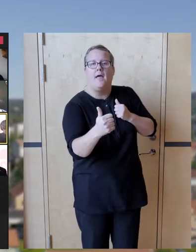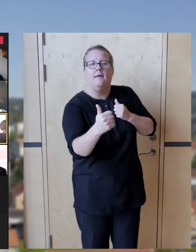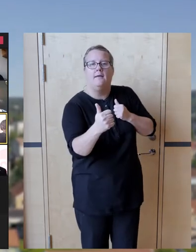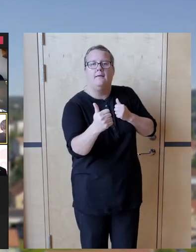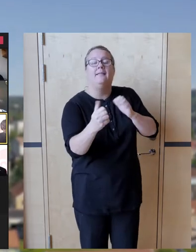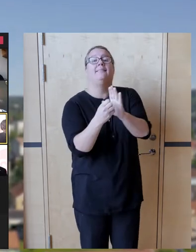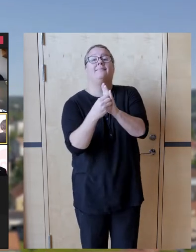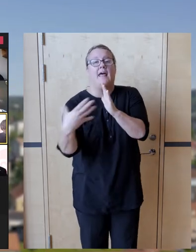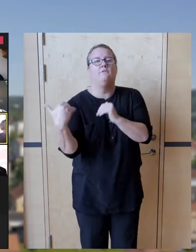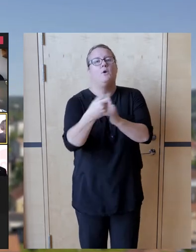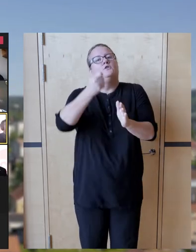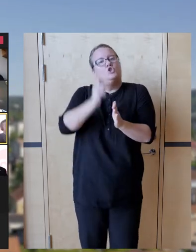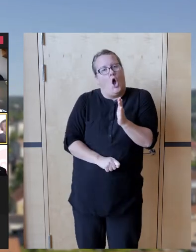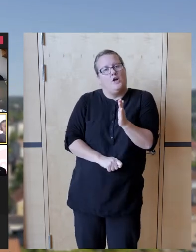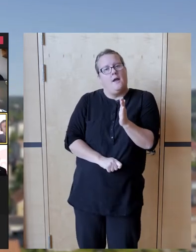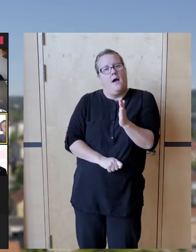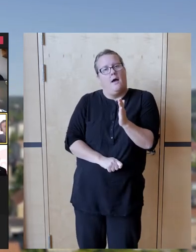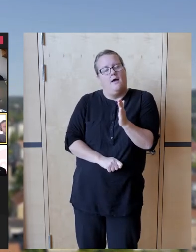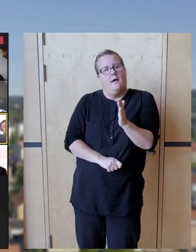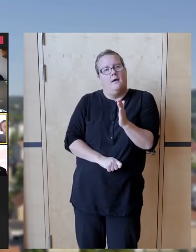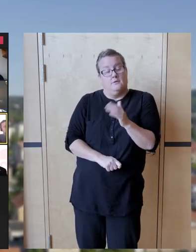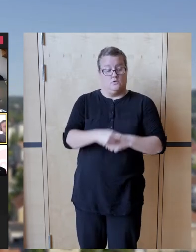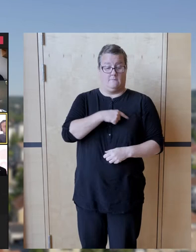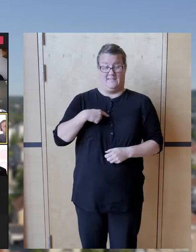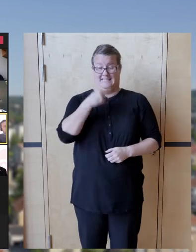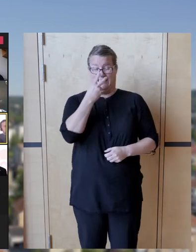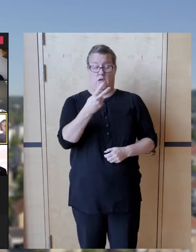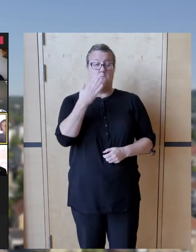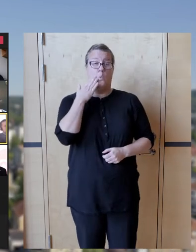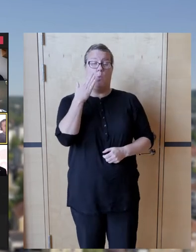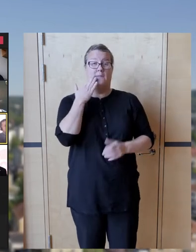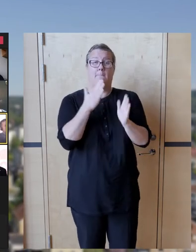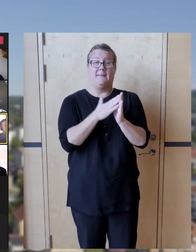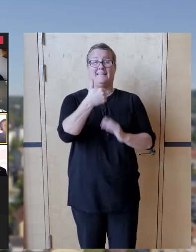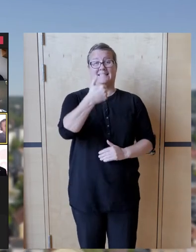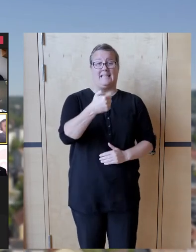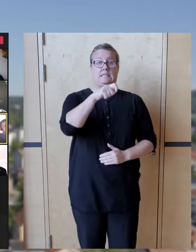Vi säger ett boende med 60 personer som Mer lämpligt också